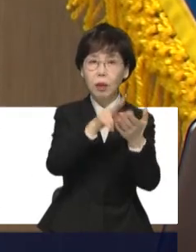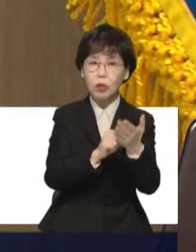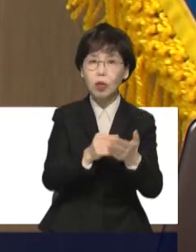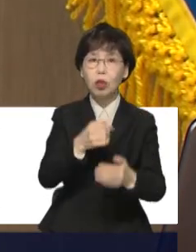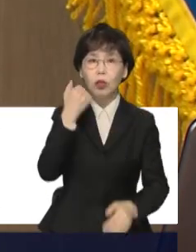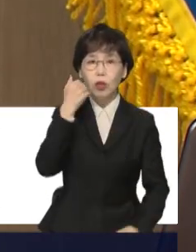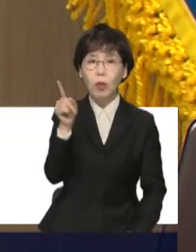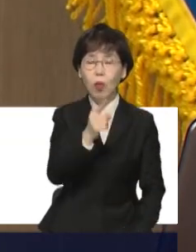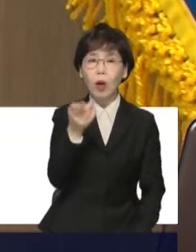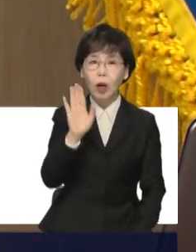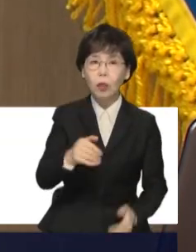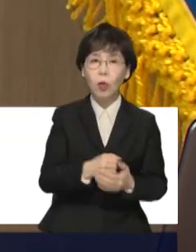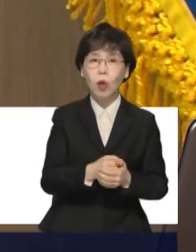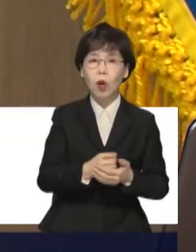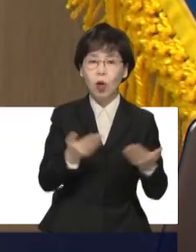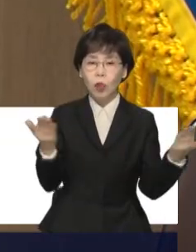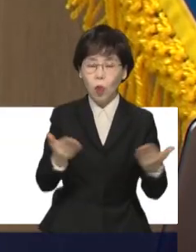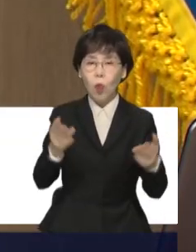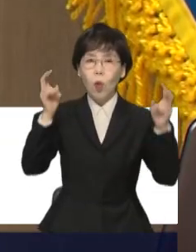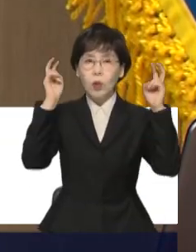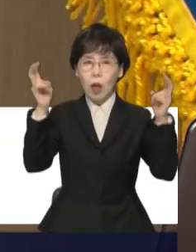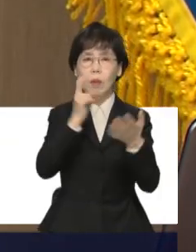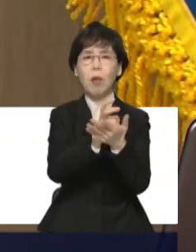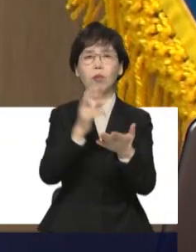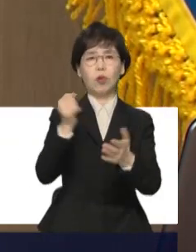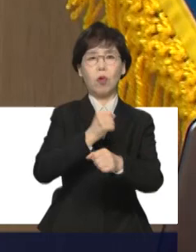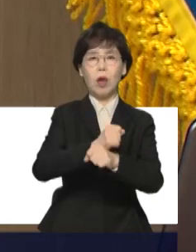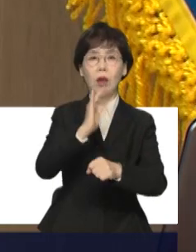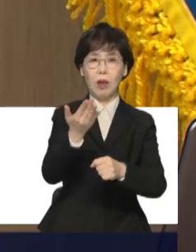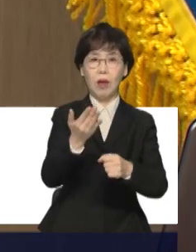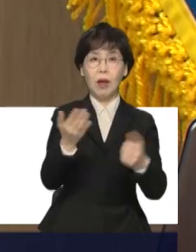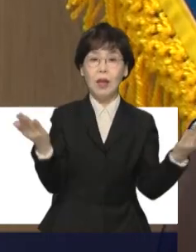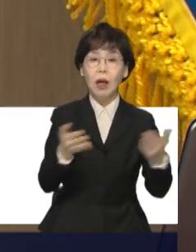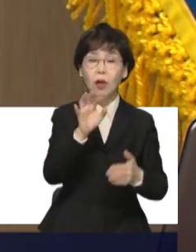뭐라 해도 노사법치의 확립입니다. 산업현장에서 불법과 폭력을 반드시